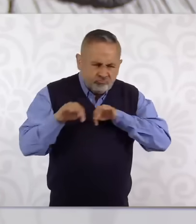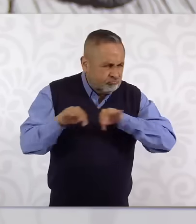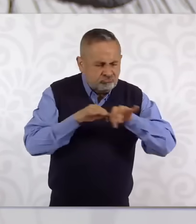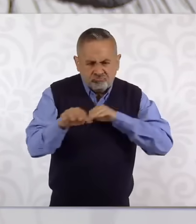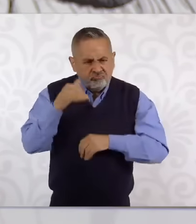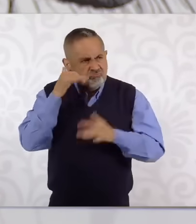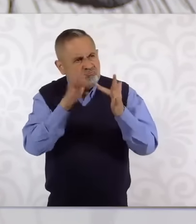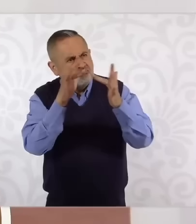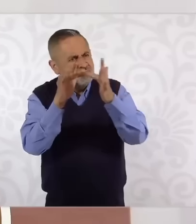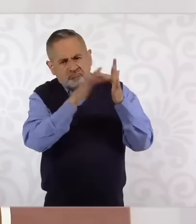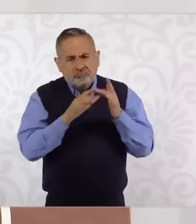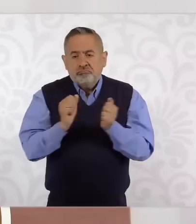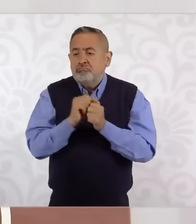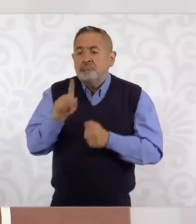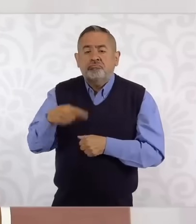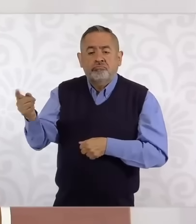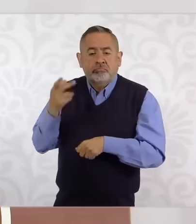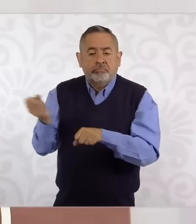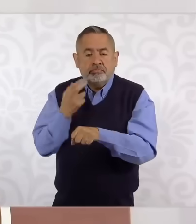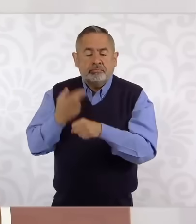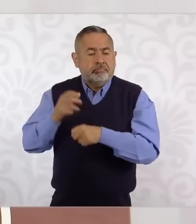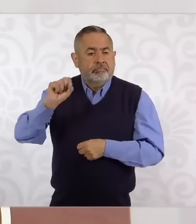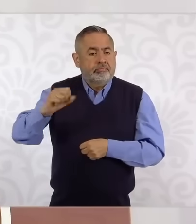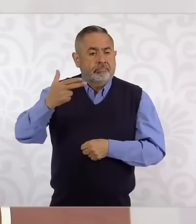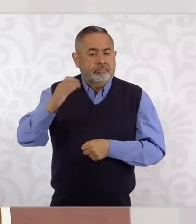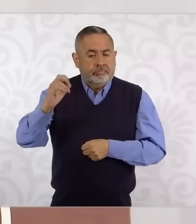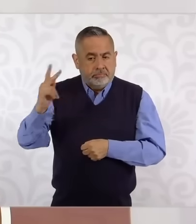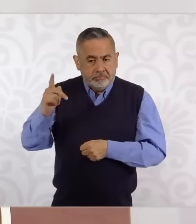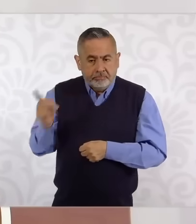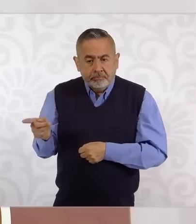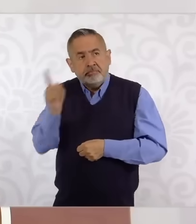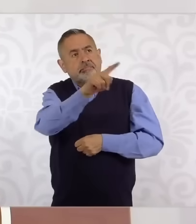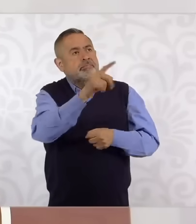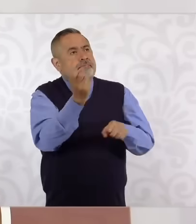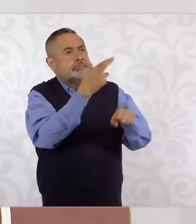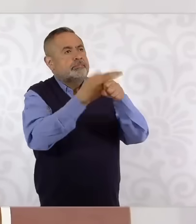contacto permanente, igual que el secretario de Hacienda con el secretario del tesor. Entonces,